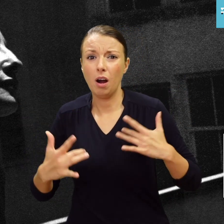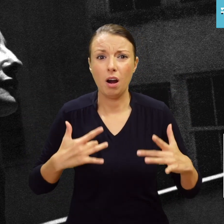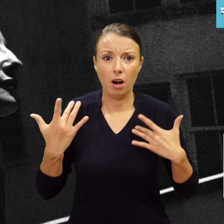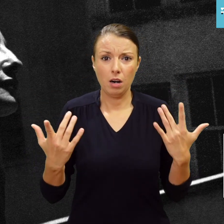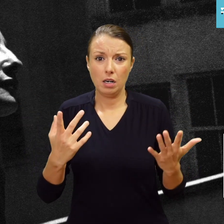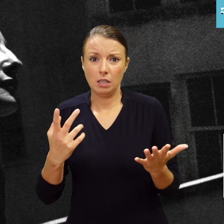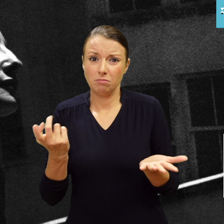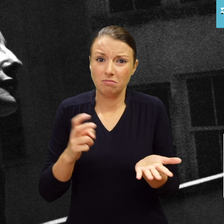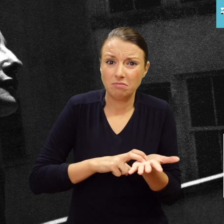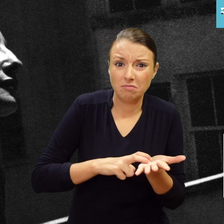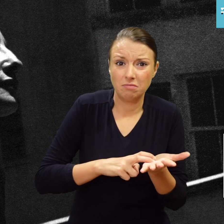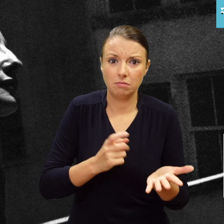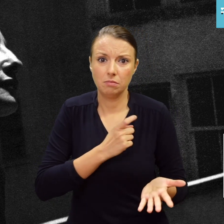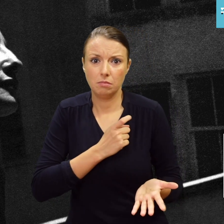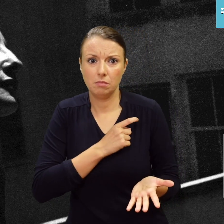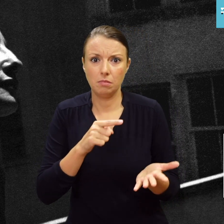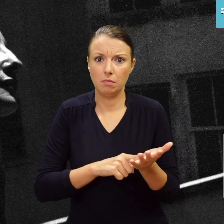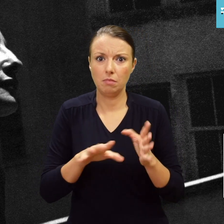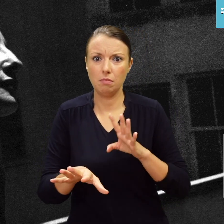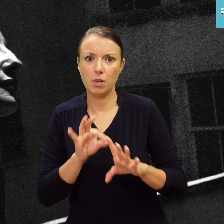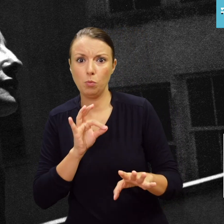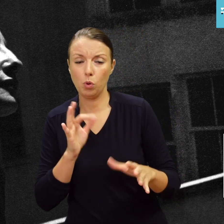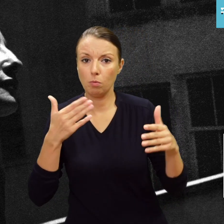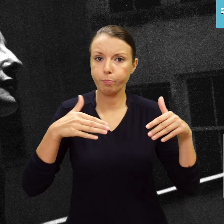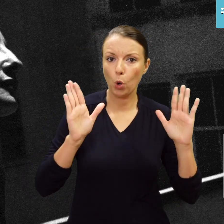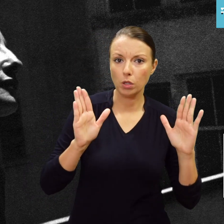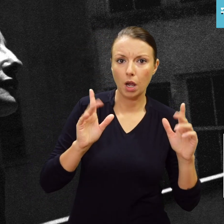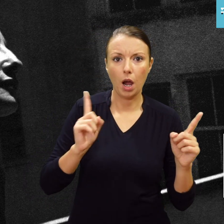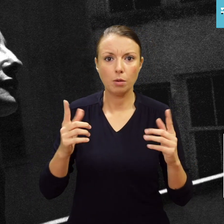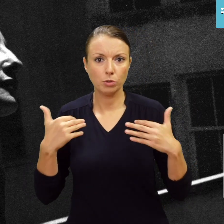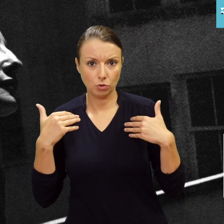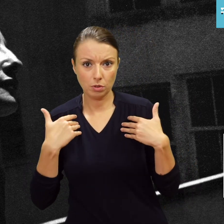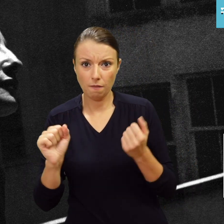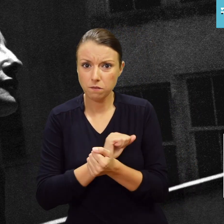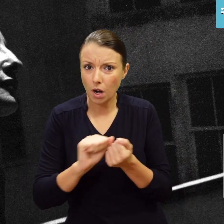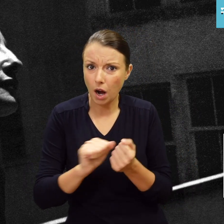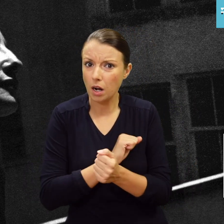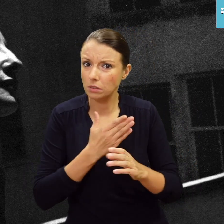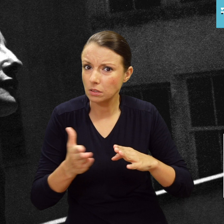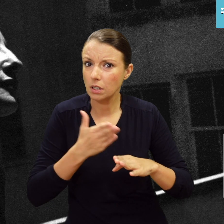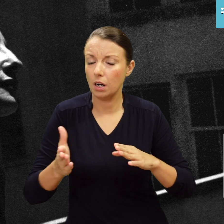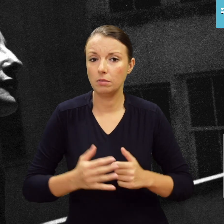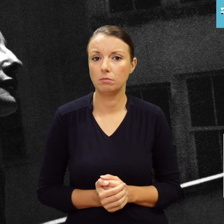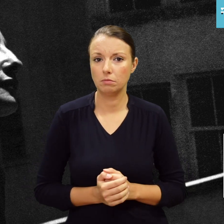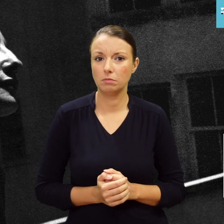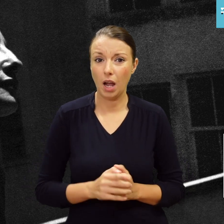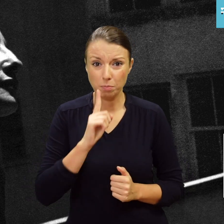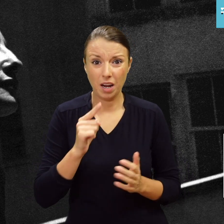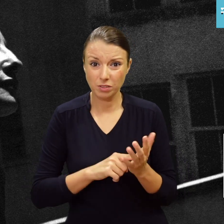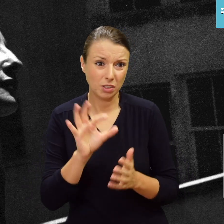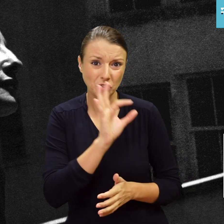miała do wyboru poddać się lub zawalczyć o życie, mimo nikłych szans.